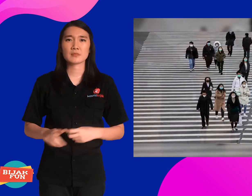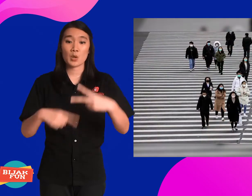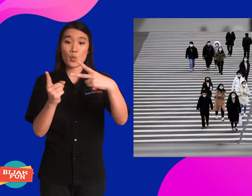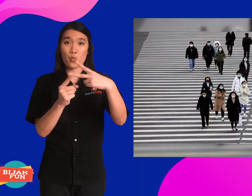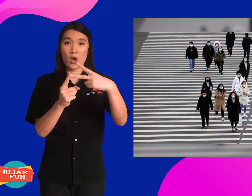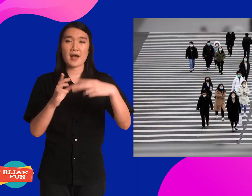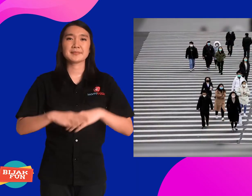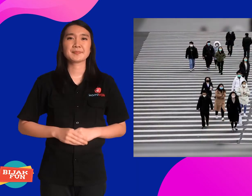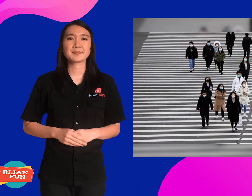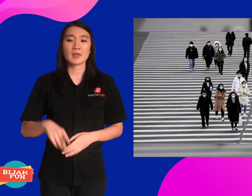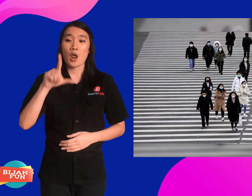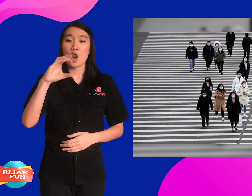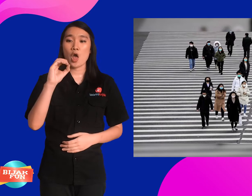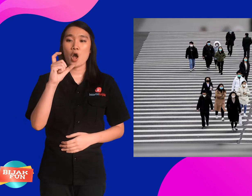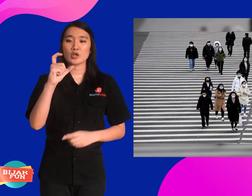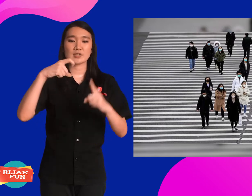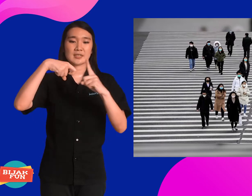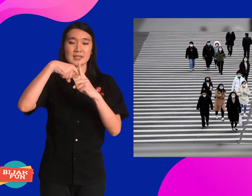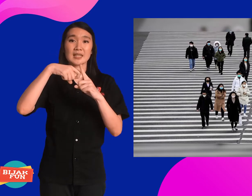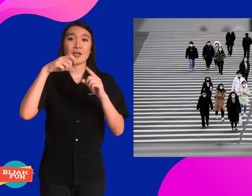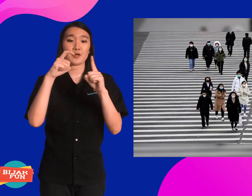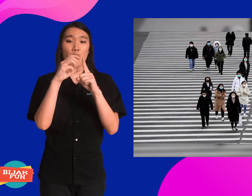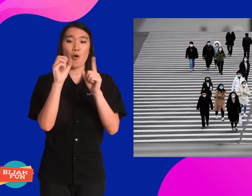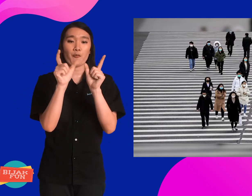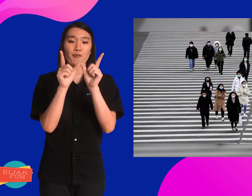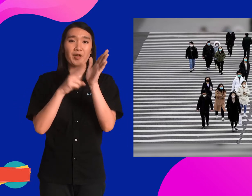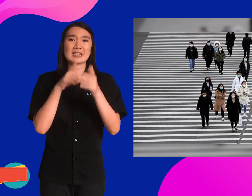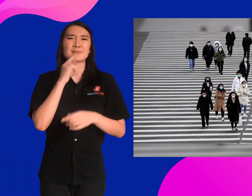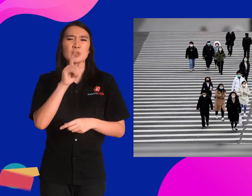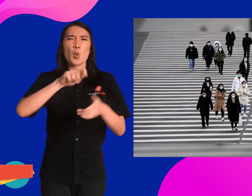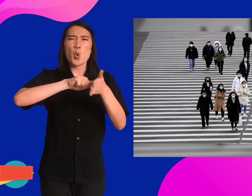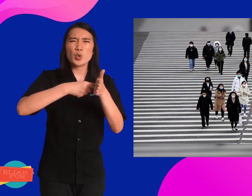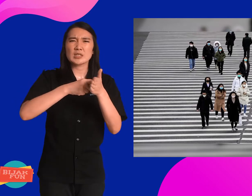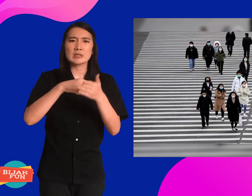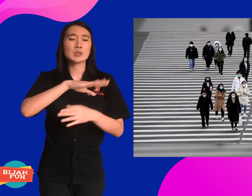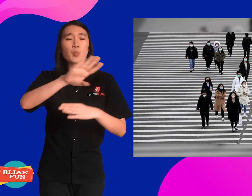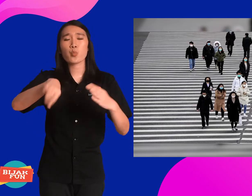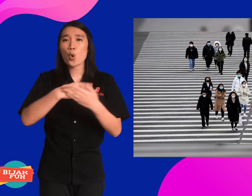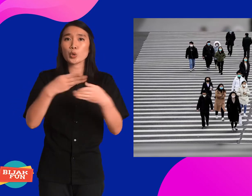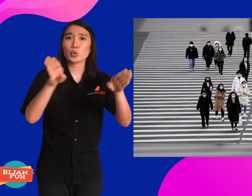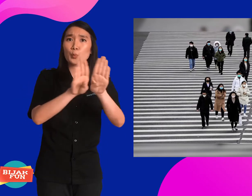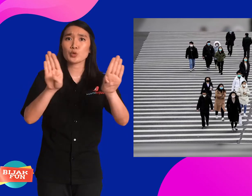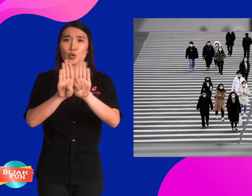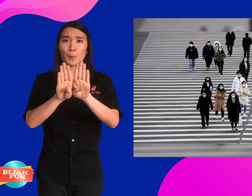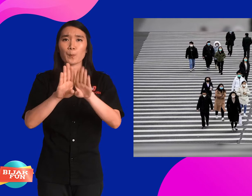2. Lockdown seperti mengunci semua tempat dan penutupan.